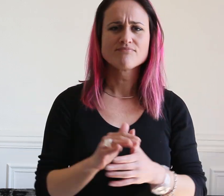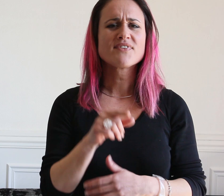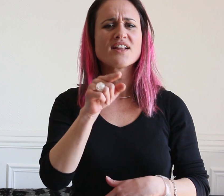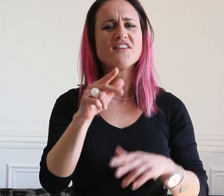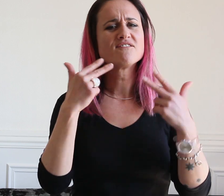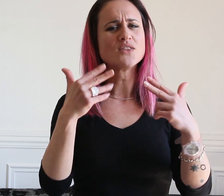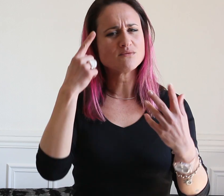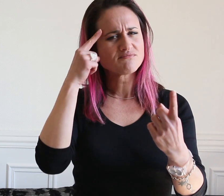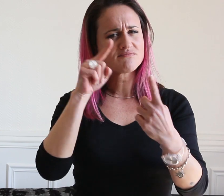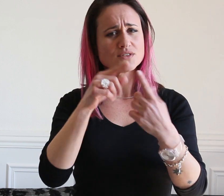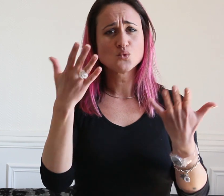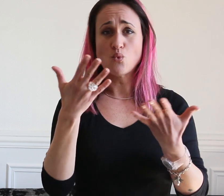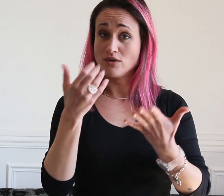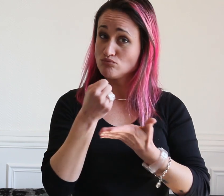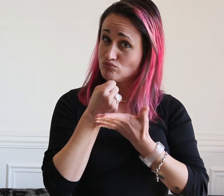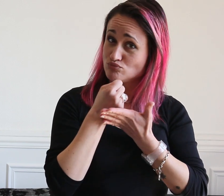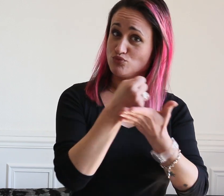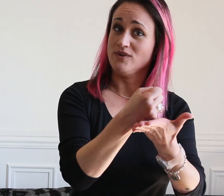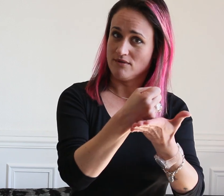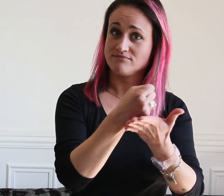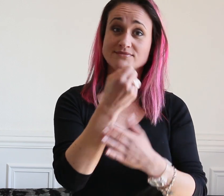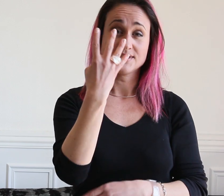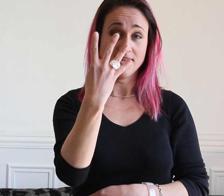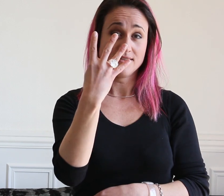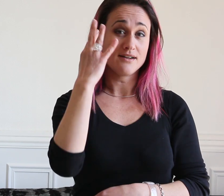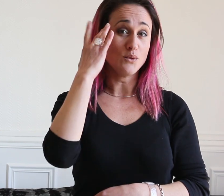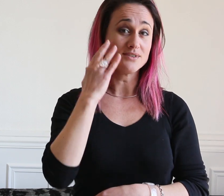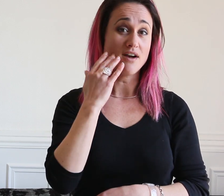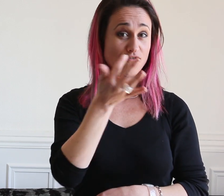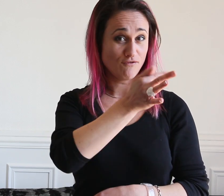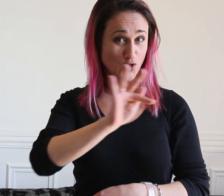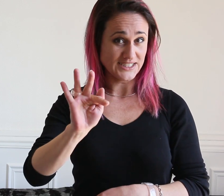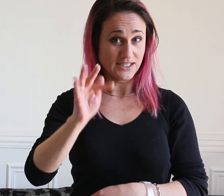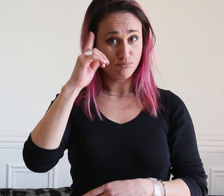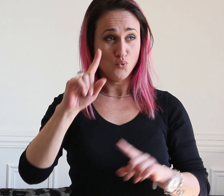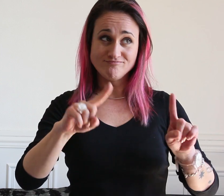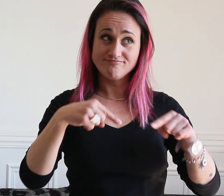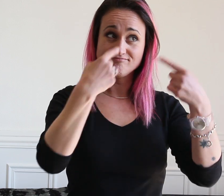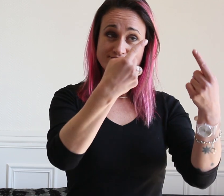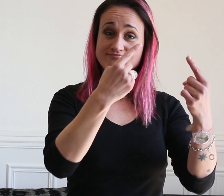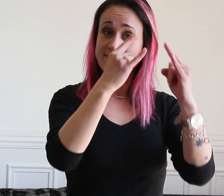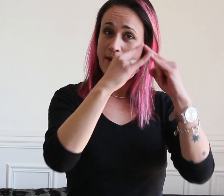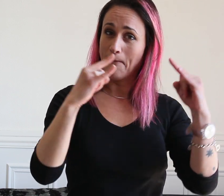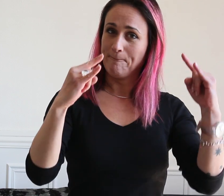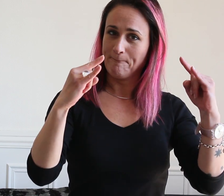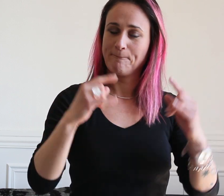.. pour soutenir les 4 adolescents sourds français à participer au camp.